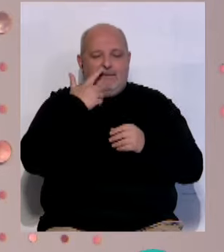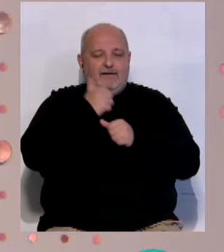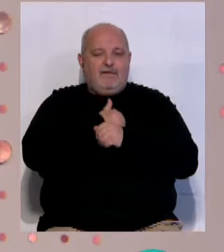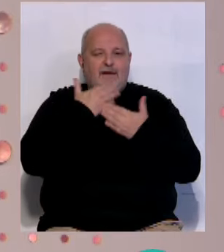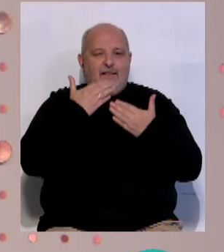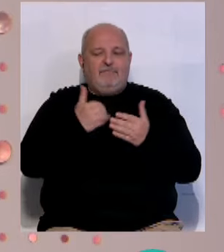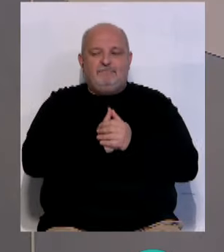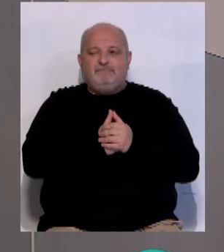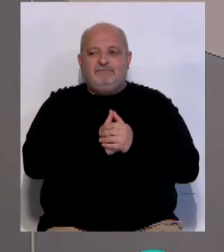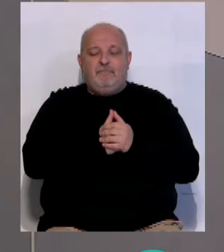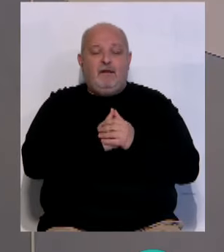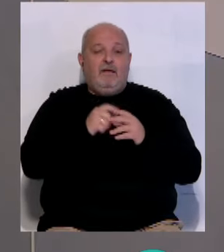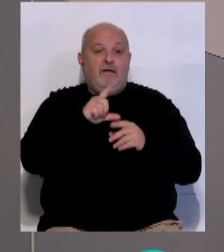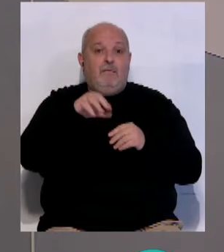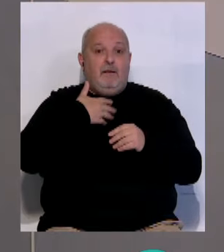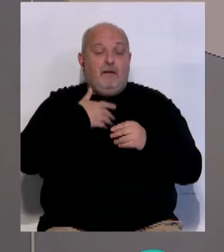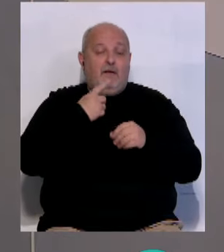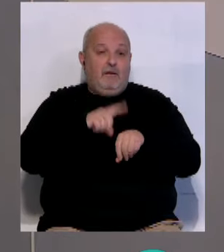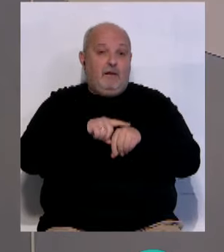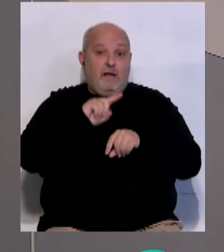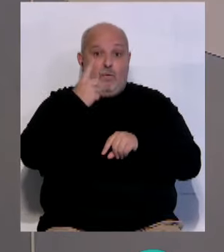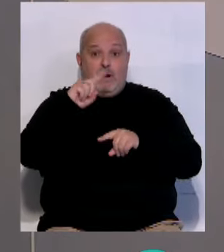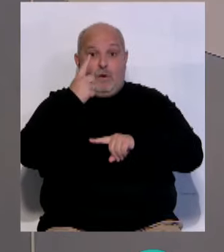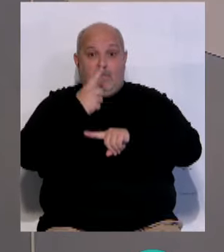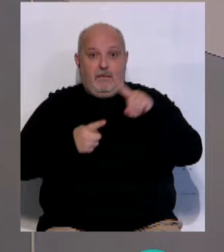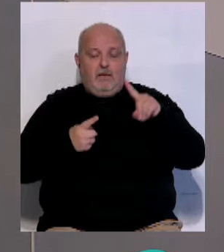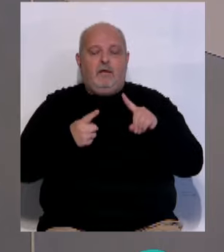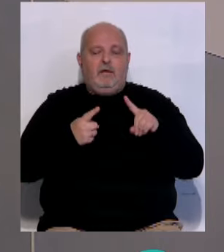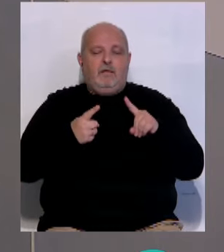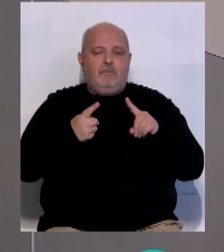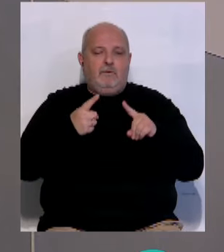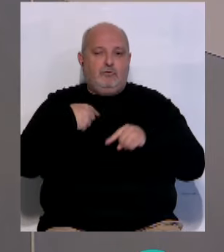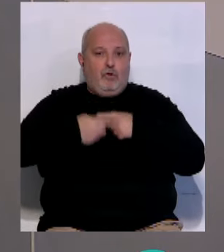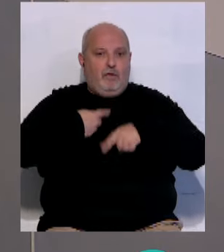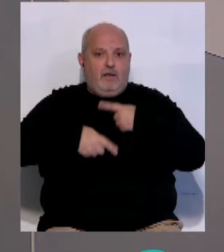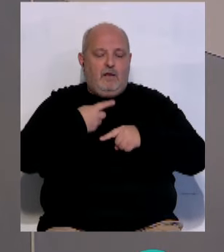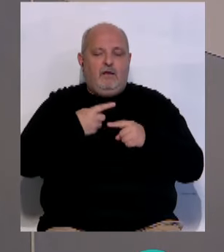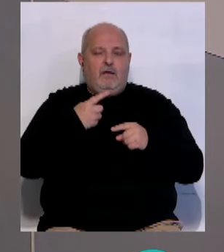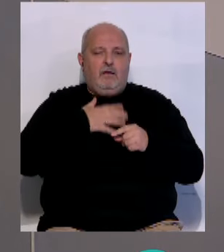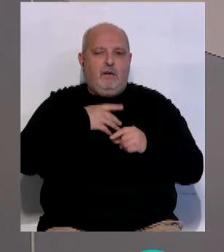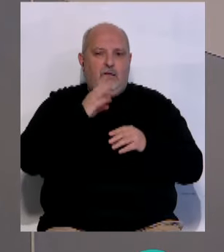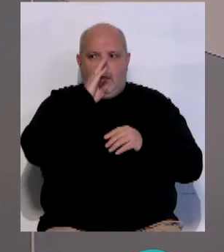figue Nos marchamos mañana recuerden de una a 1 y3 Como cada día estaremos en directo para ofrecerles